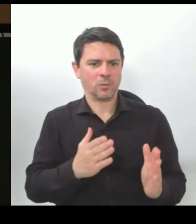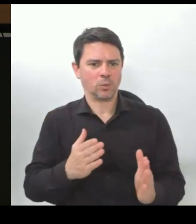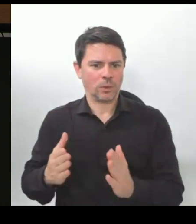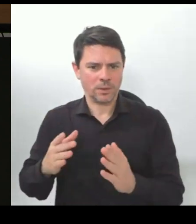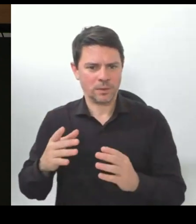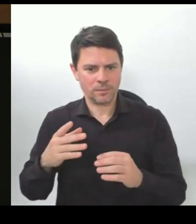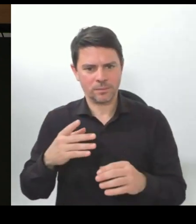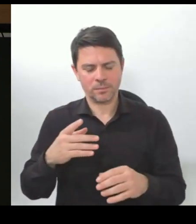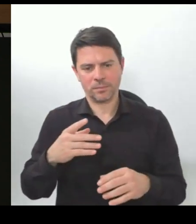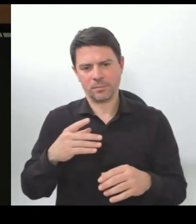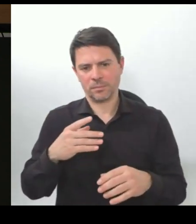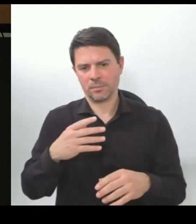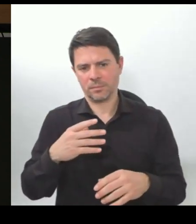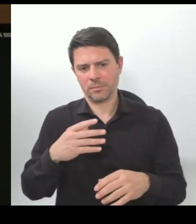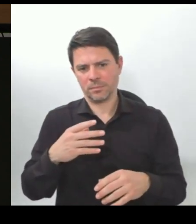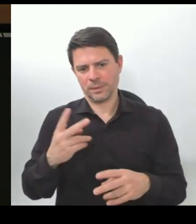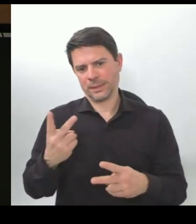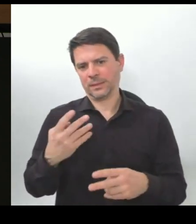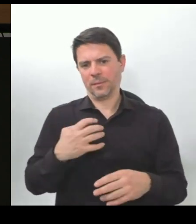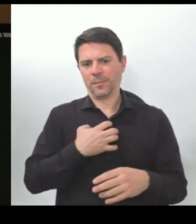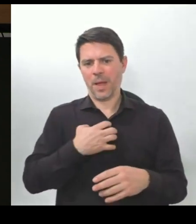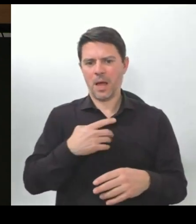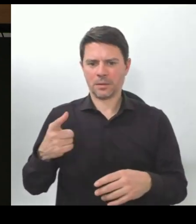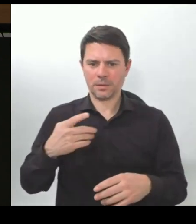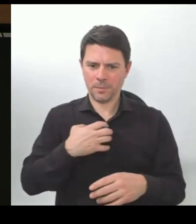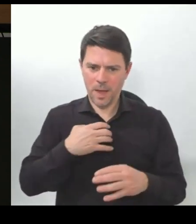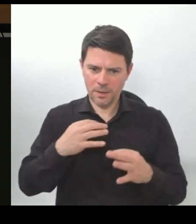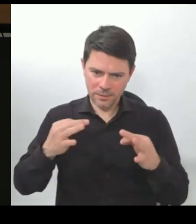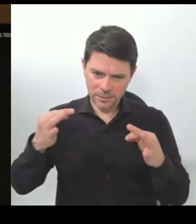Ich argumentiere äußerst ungern rechtlich, aber ich